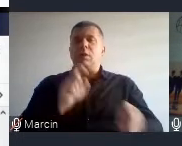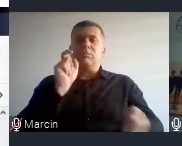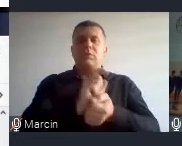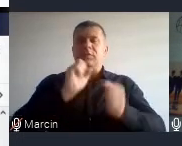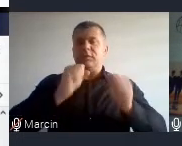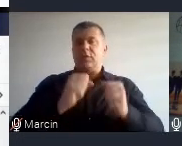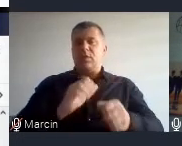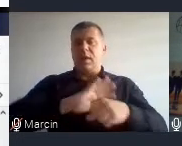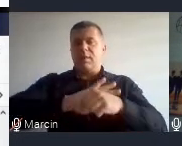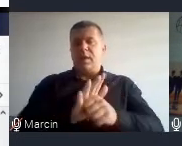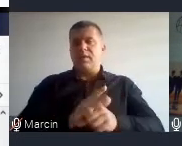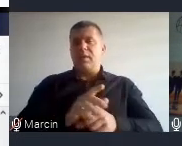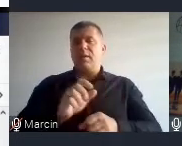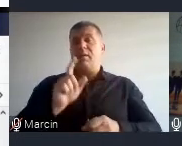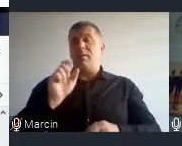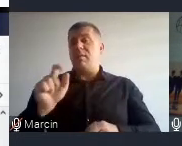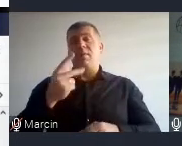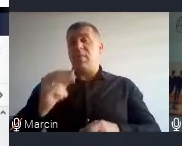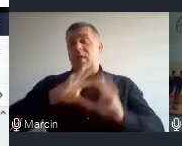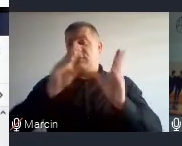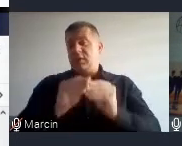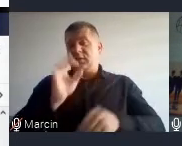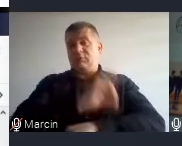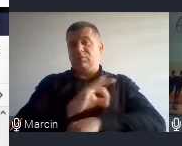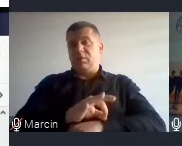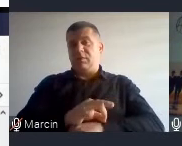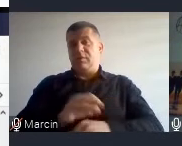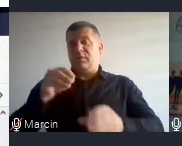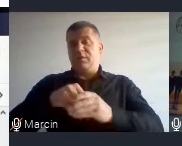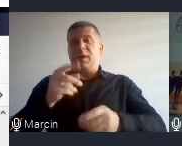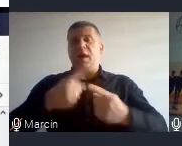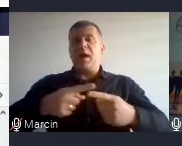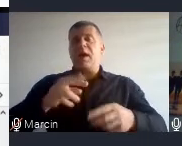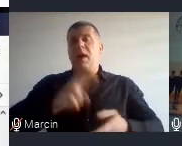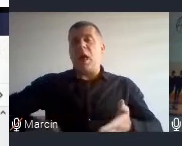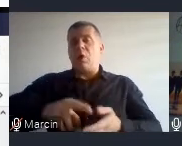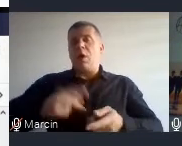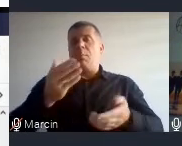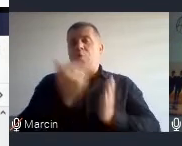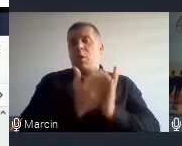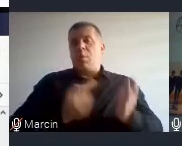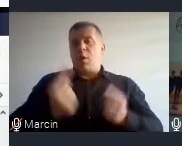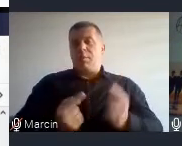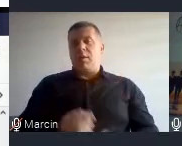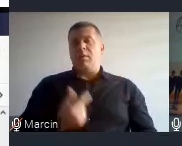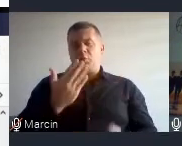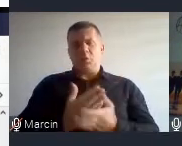a nie wszystkich wydatków, które są realizowane w ramach regionalnego Programu Operacyjnego i nieraz już słyszałem taką plotkę.